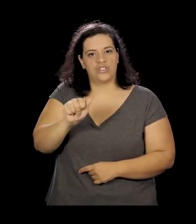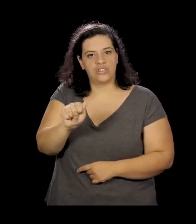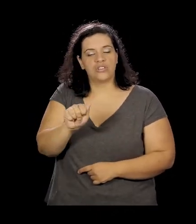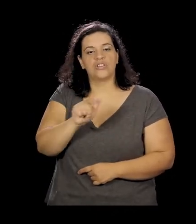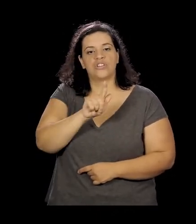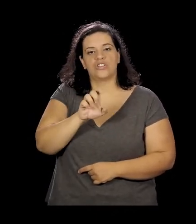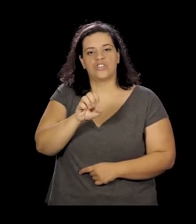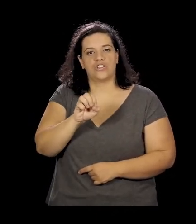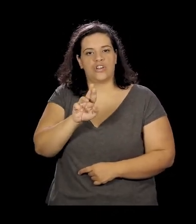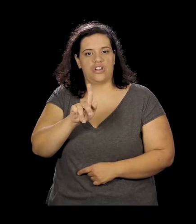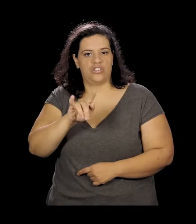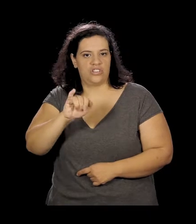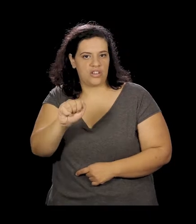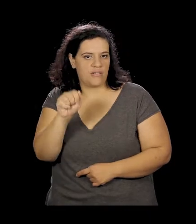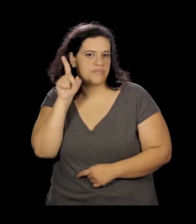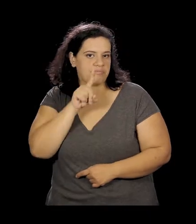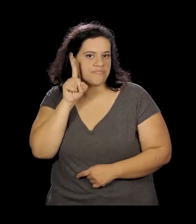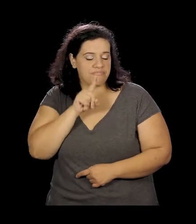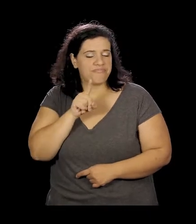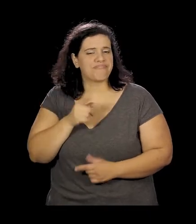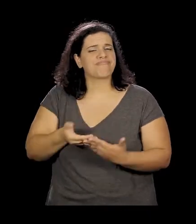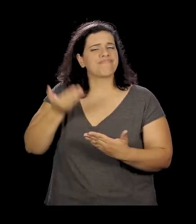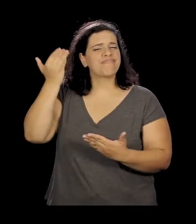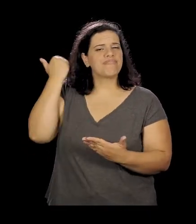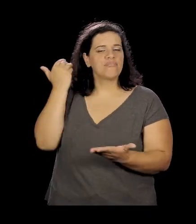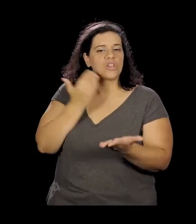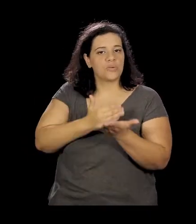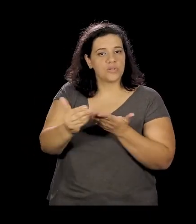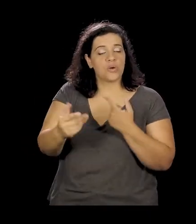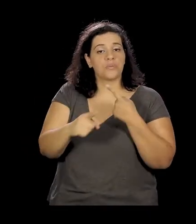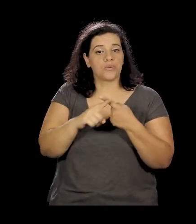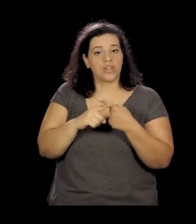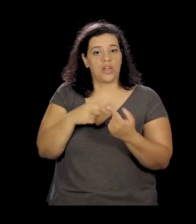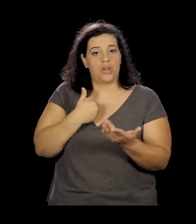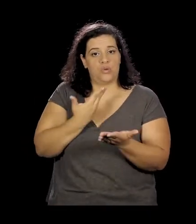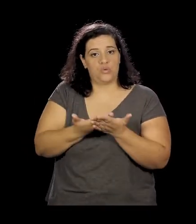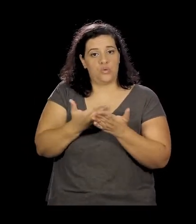Acho que tudo começou quando eu estava fazendo o mestrado de espanhol